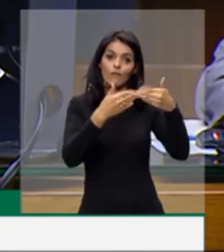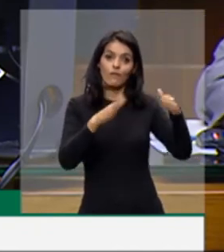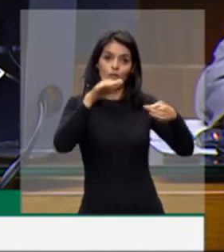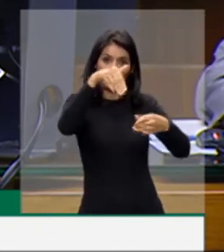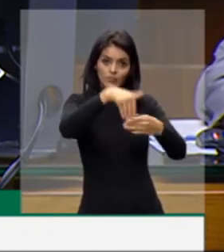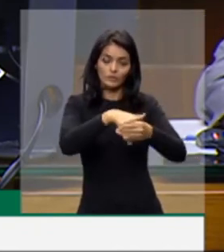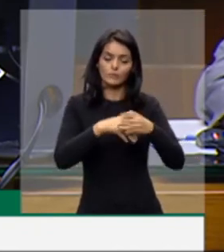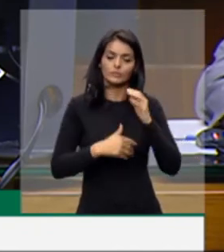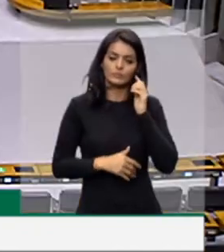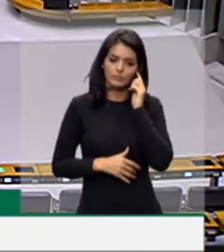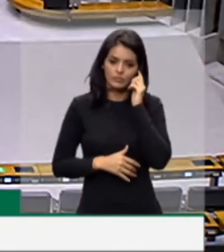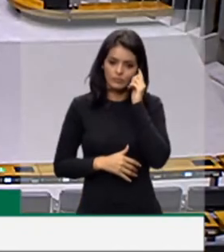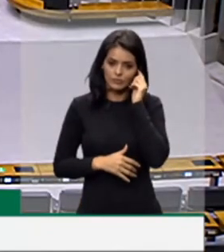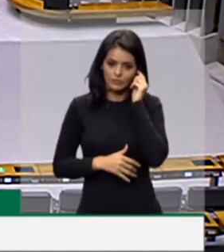DEPUTADOS E A TODAS AS